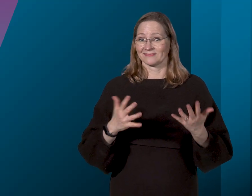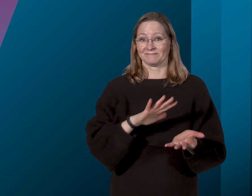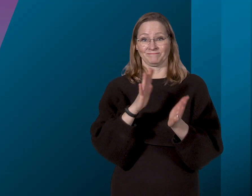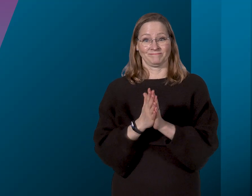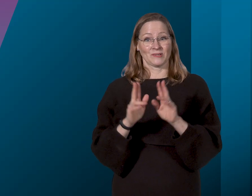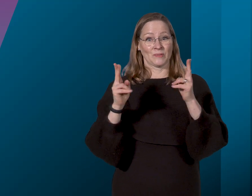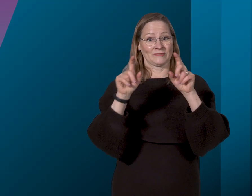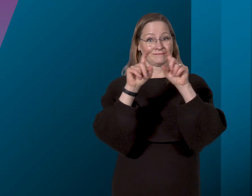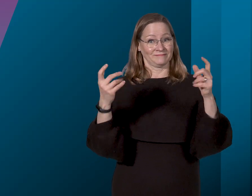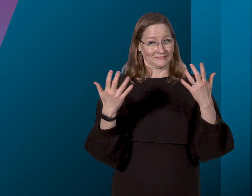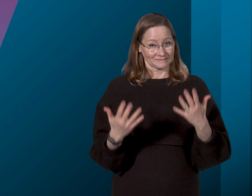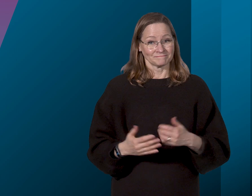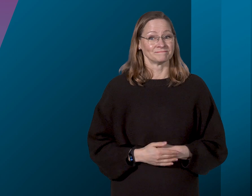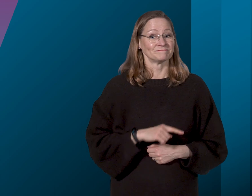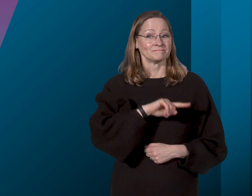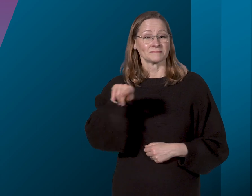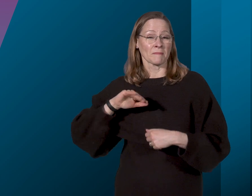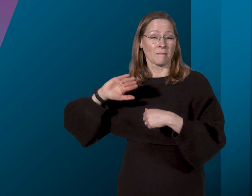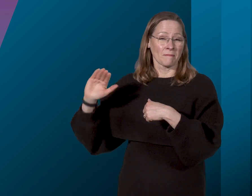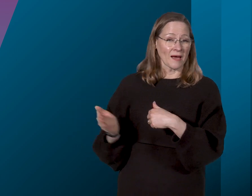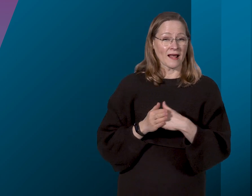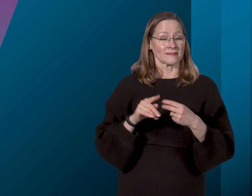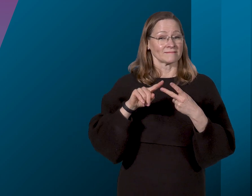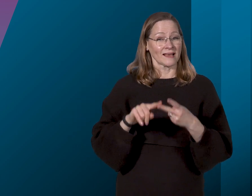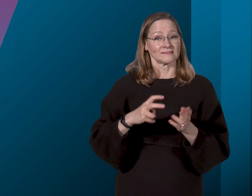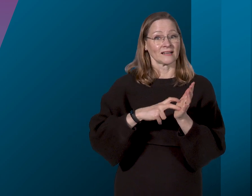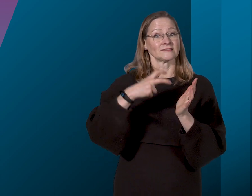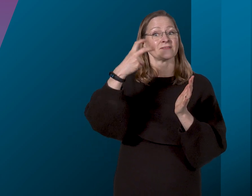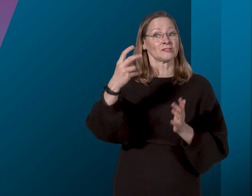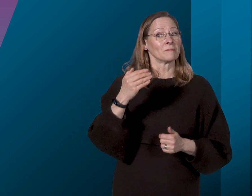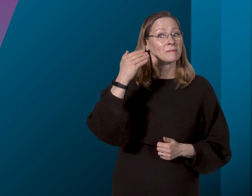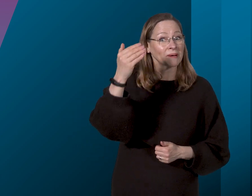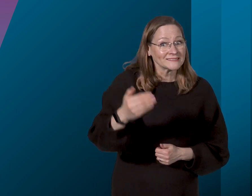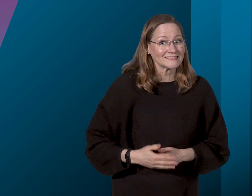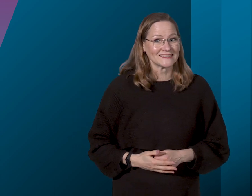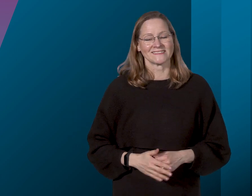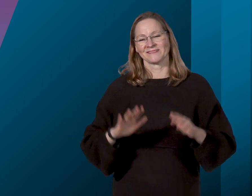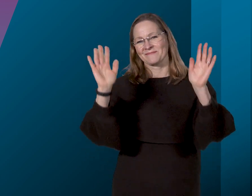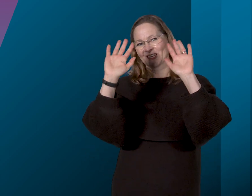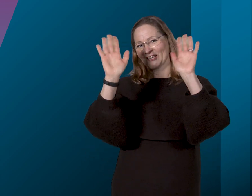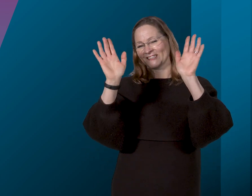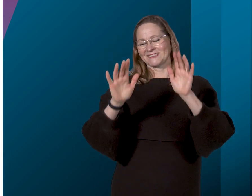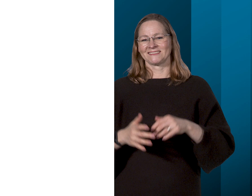Tässä olivat uutisaiheemme tältä kertaa. Palaamme asiaan taas kahden viikon päästä, moi moi!